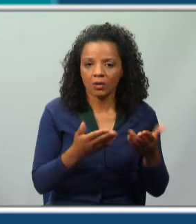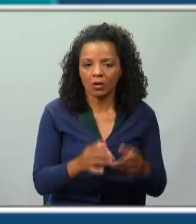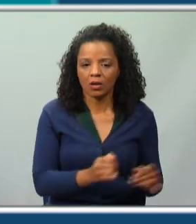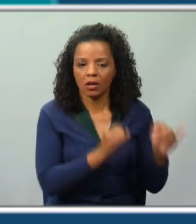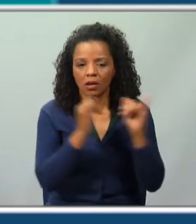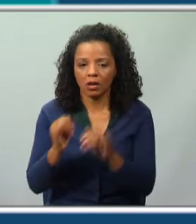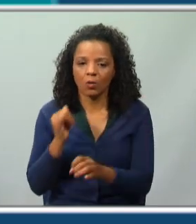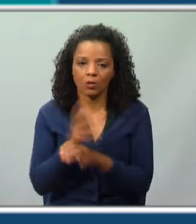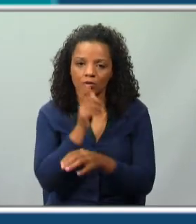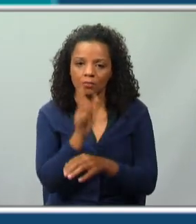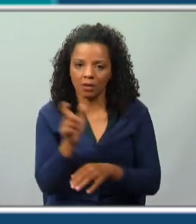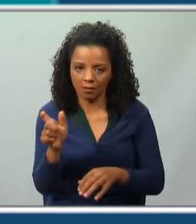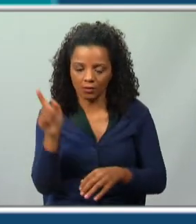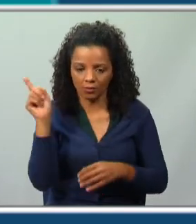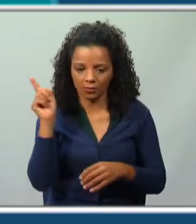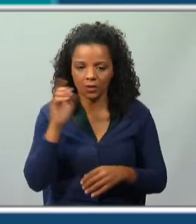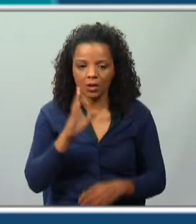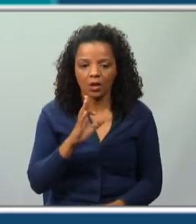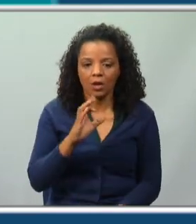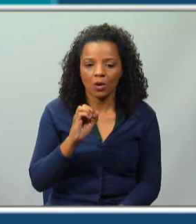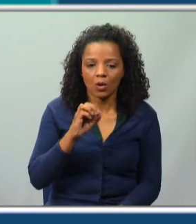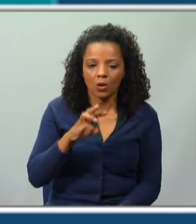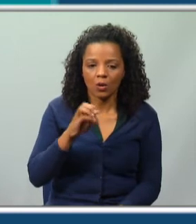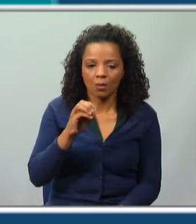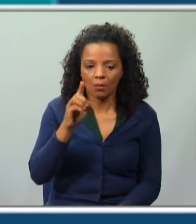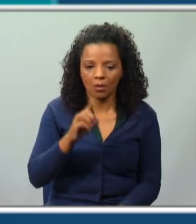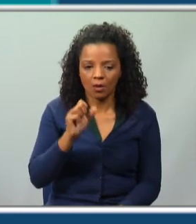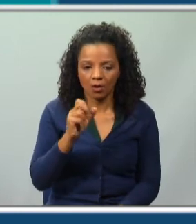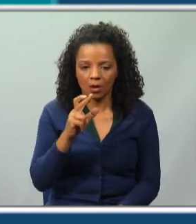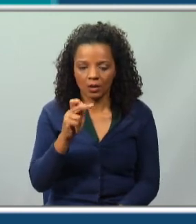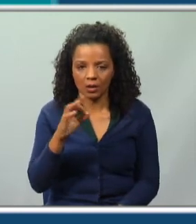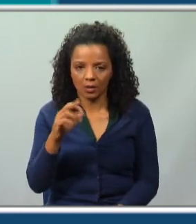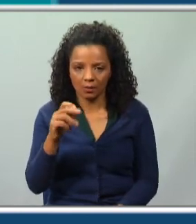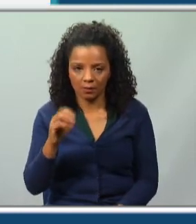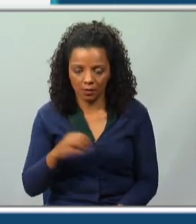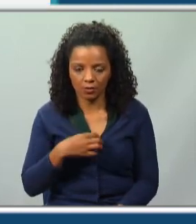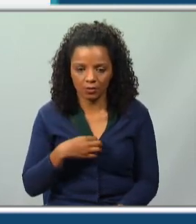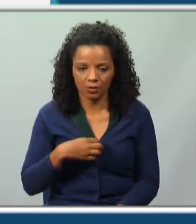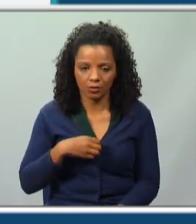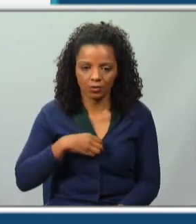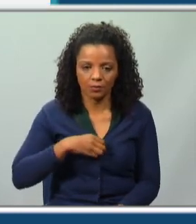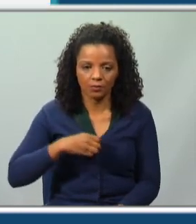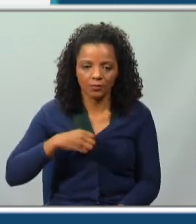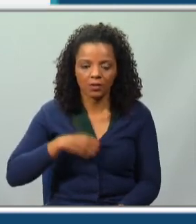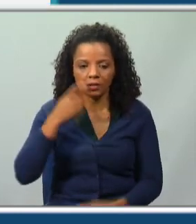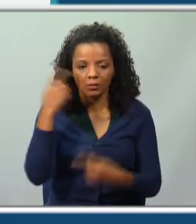homógrafas e tudo bem Vamos então aqui começar com um pequeno exemplo que aqui 同形異義詞，沒關係讓我們去這裡從這裡的一個小例子開始